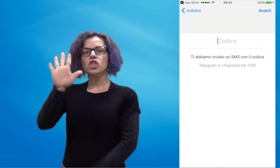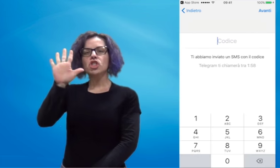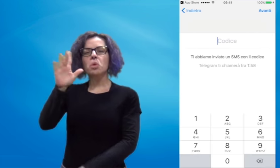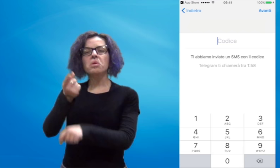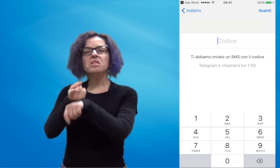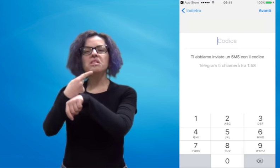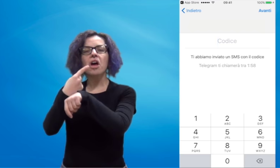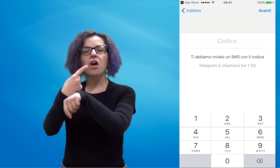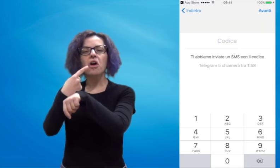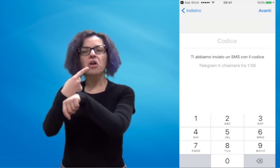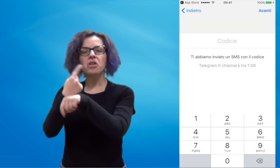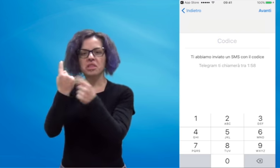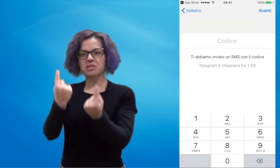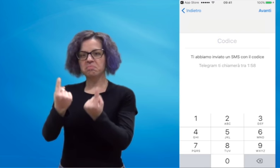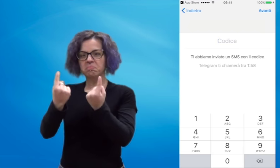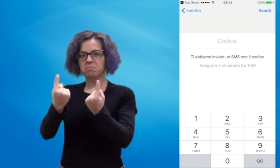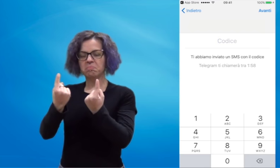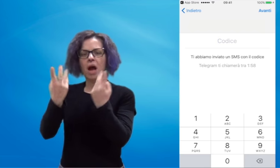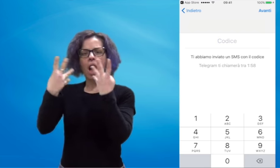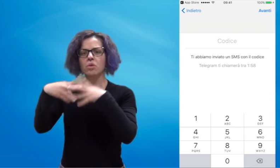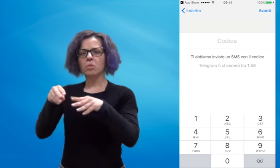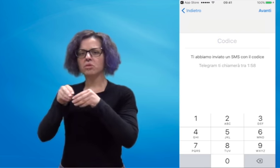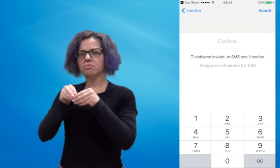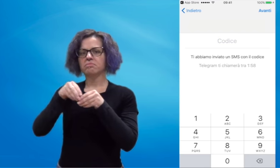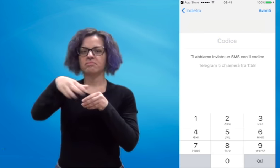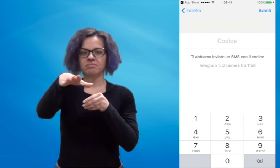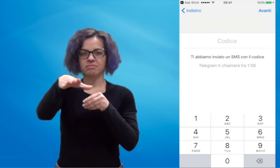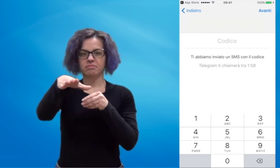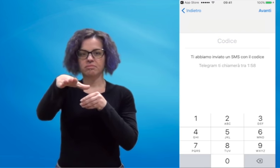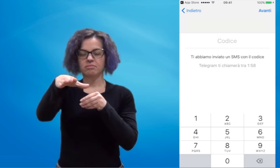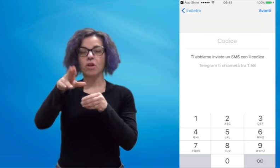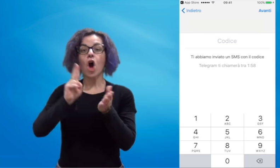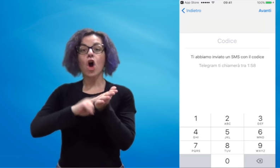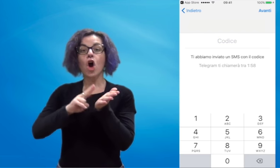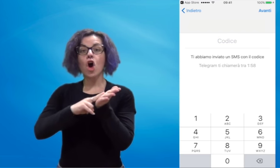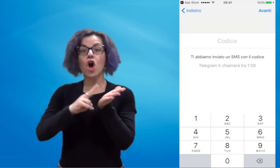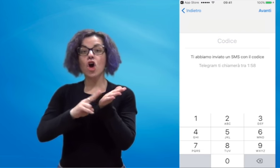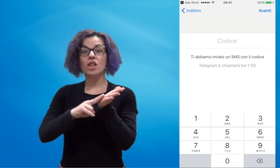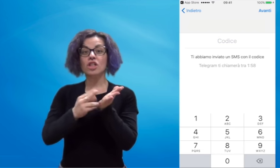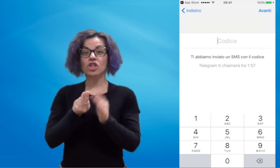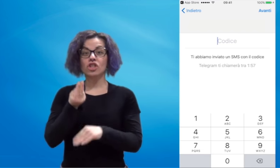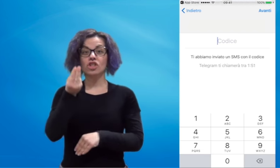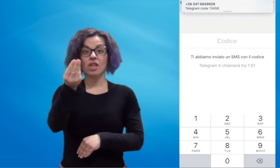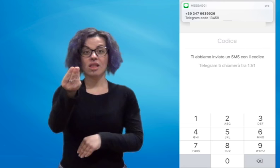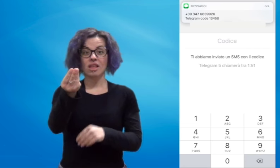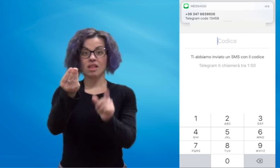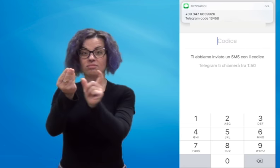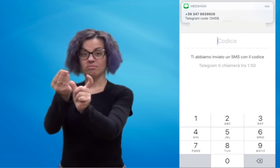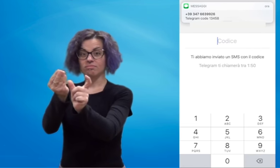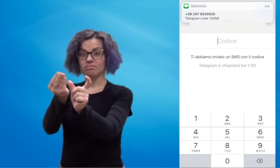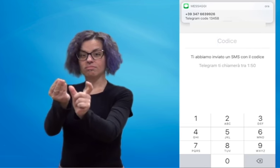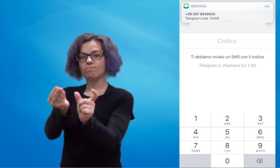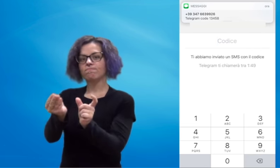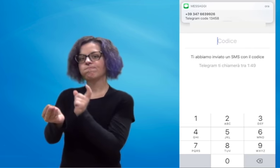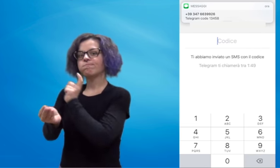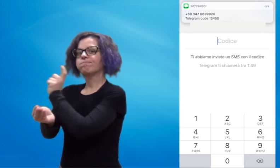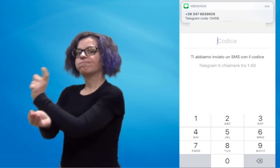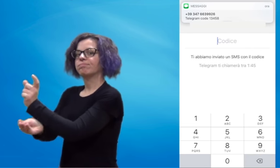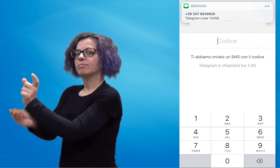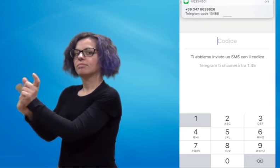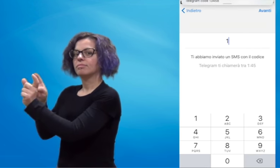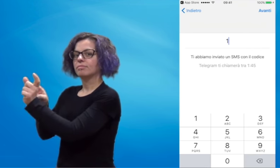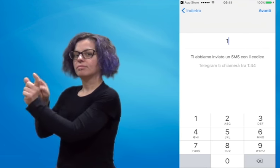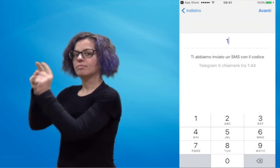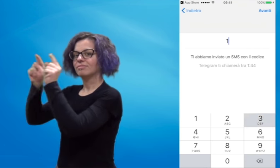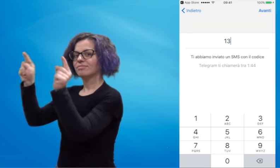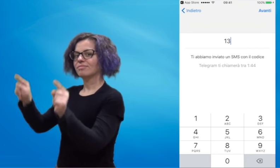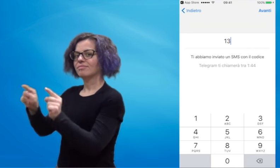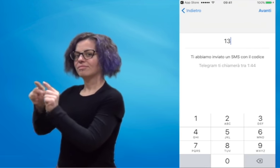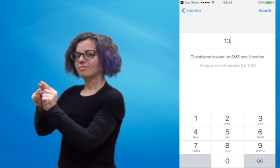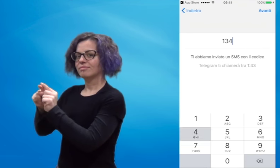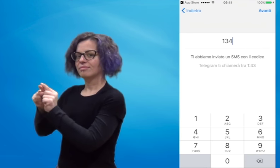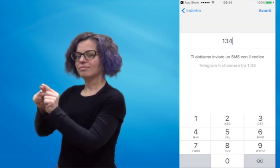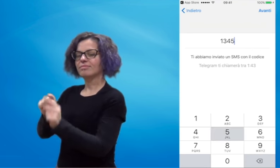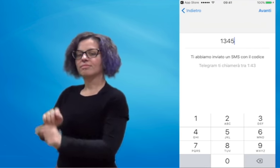5 secondi arriva un sms con il codice e lo inserisci nella casella